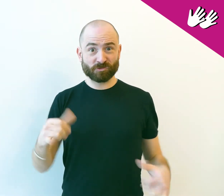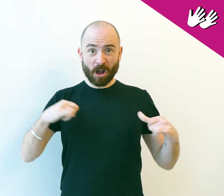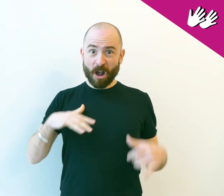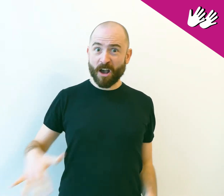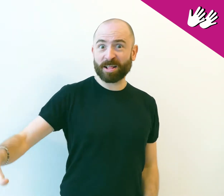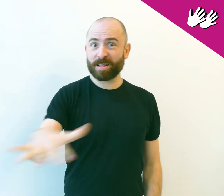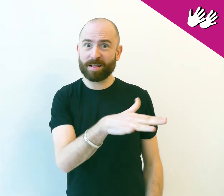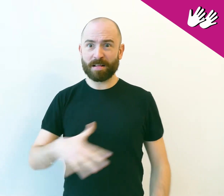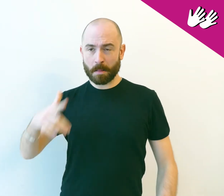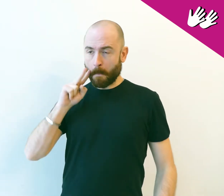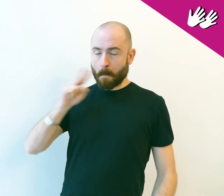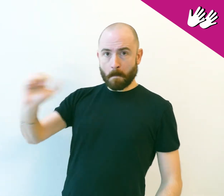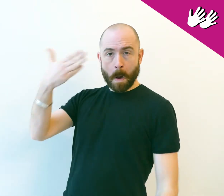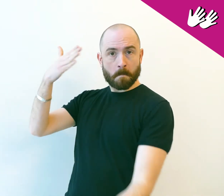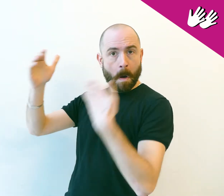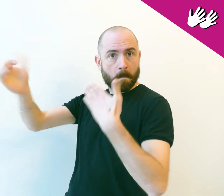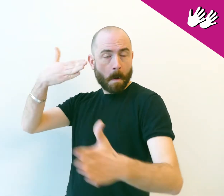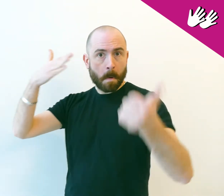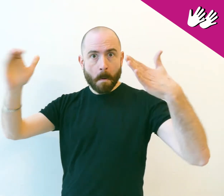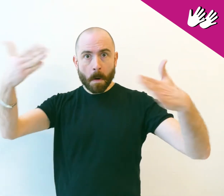les jeunes font souvent la Une.